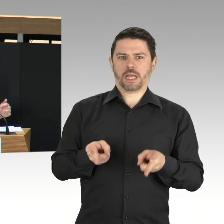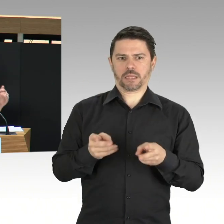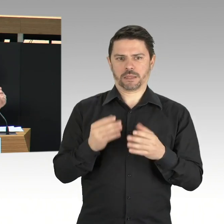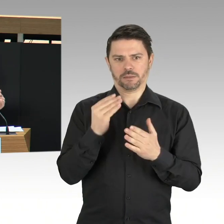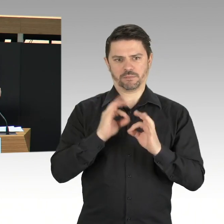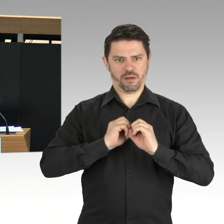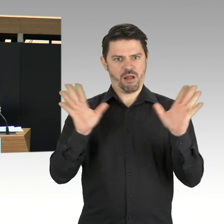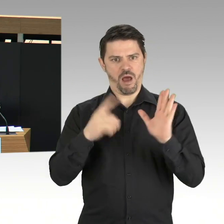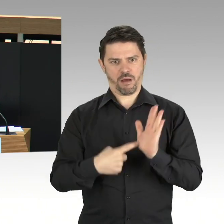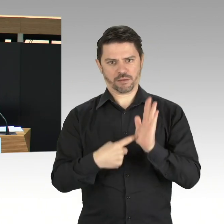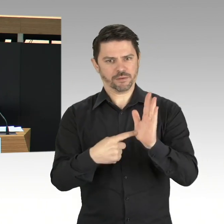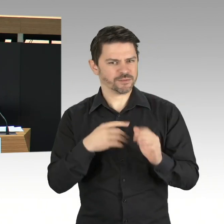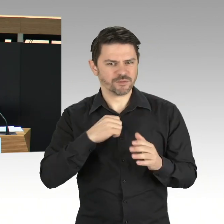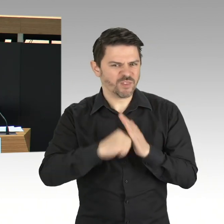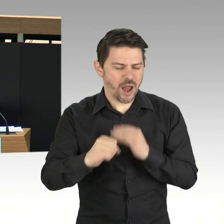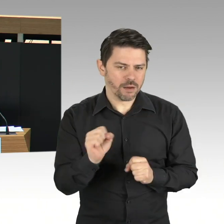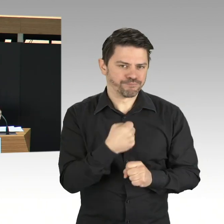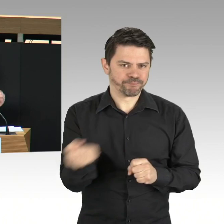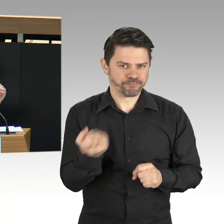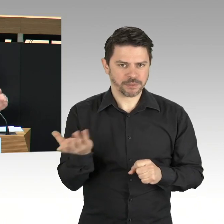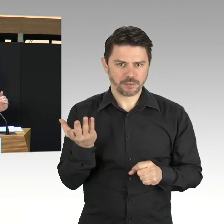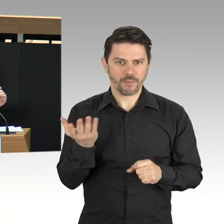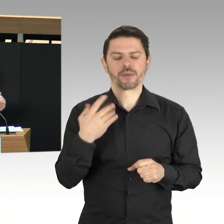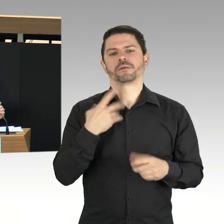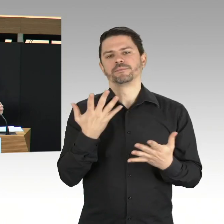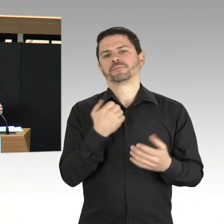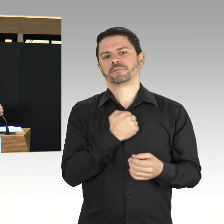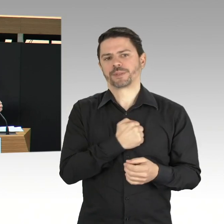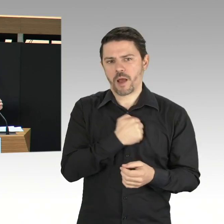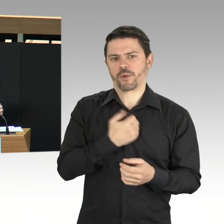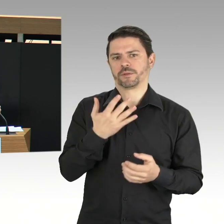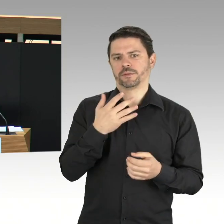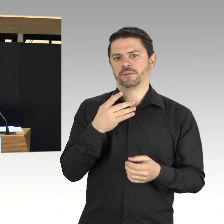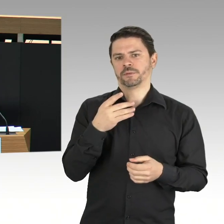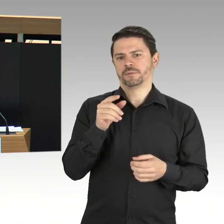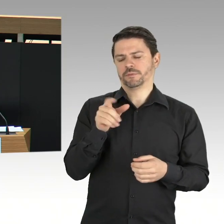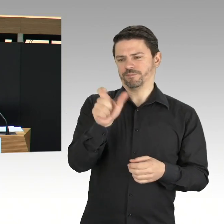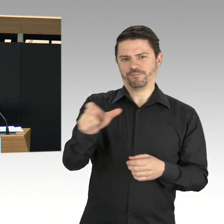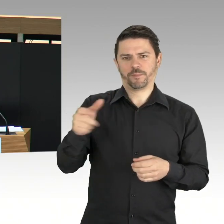Das war zentral und übrigens, dass es ein Verbotsgesetz ist, macht es nicht mieterunfreundlicher.